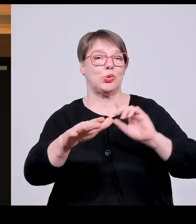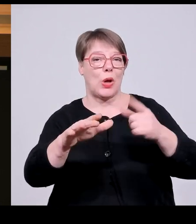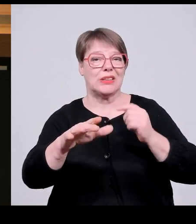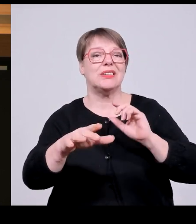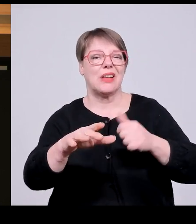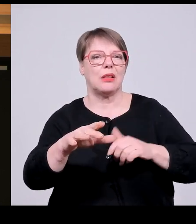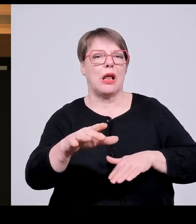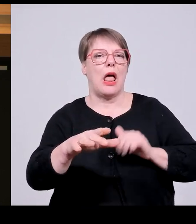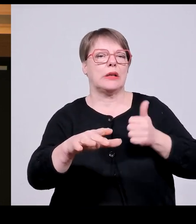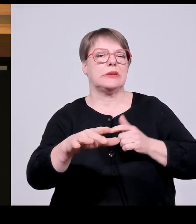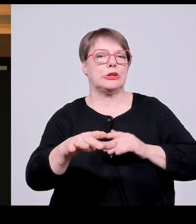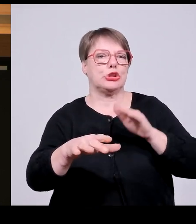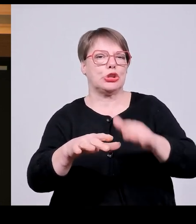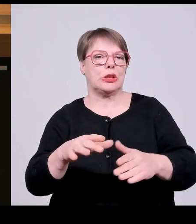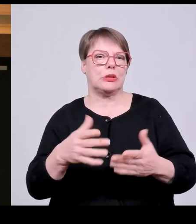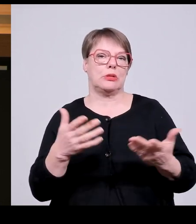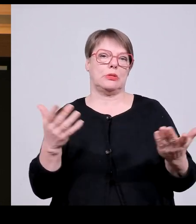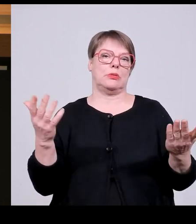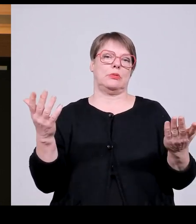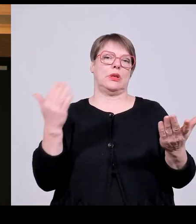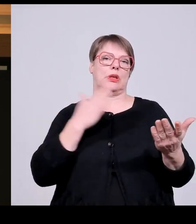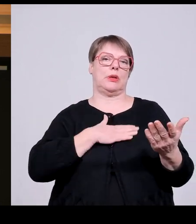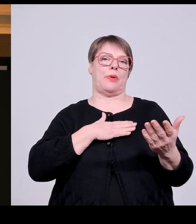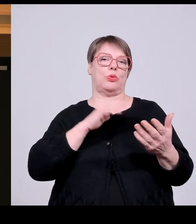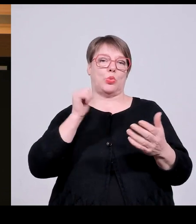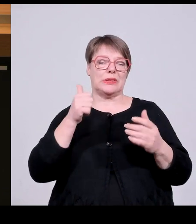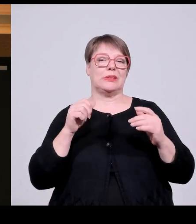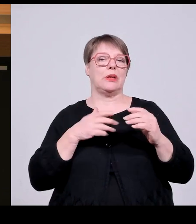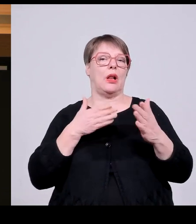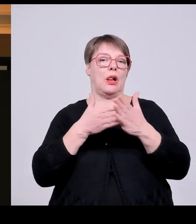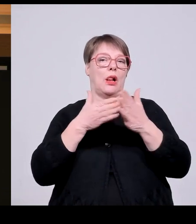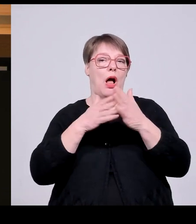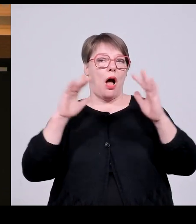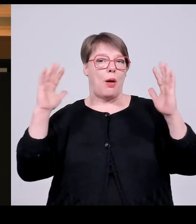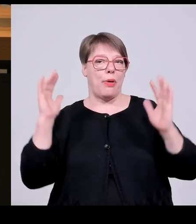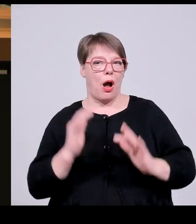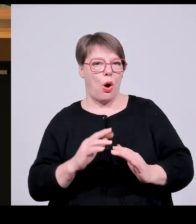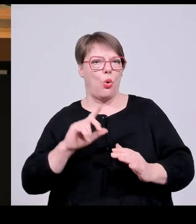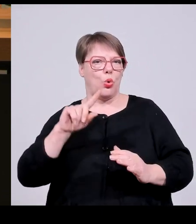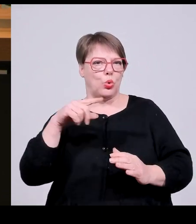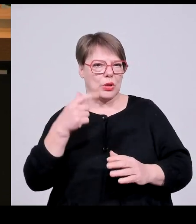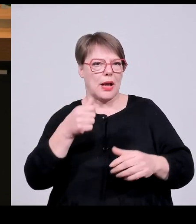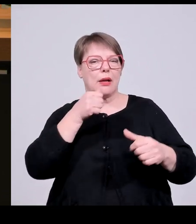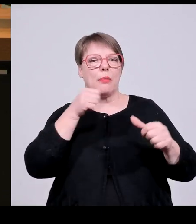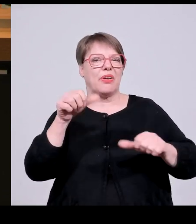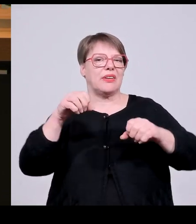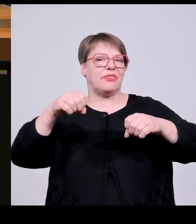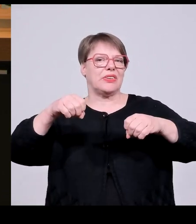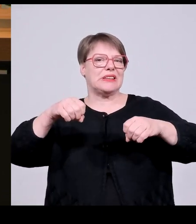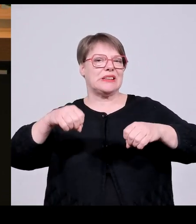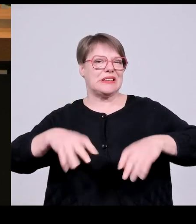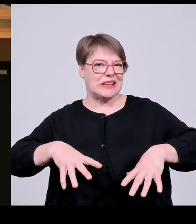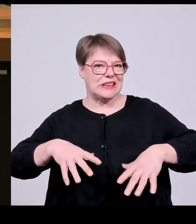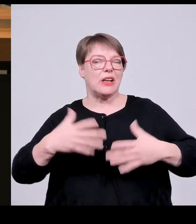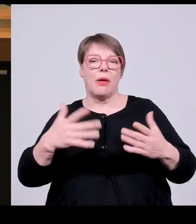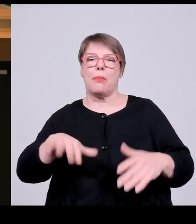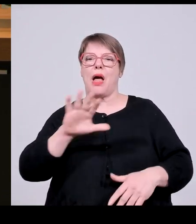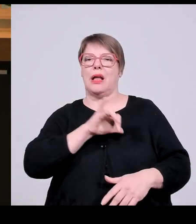Denn der erzeugte Strom muss auch entsprechend eingespeist werden, und deswegen ist es notwendig, die Energieinfrastruktur dahinter